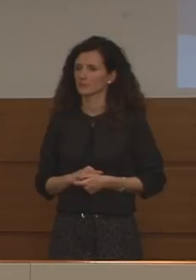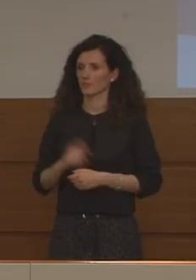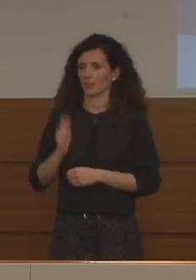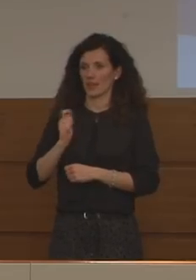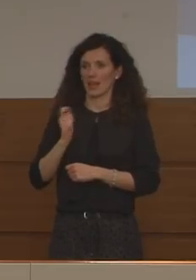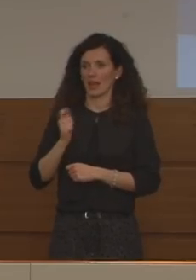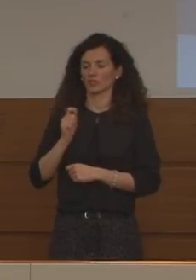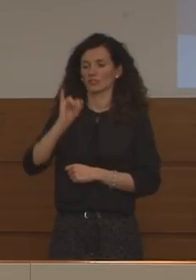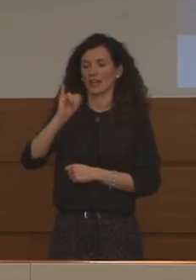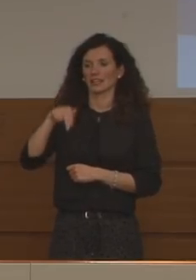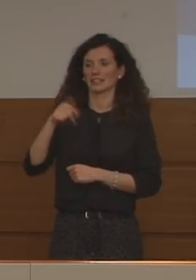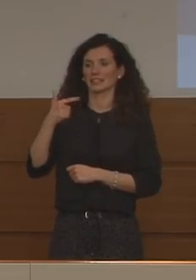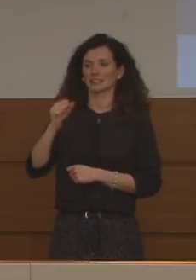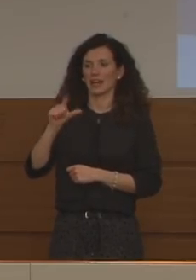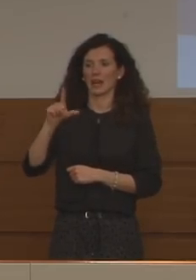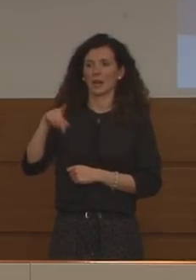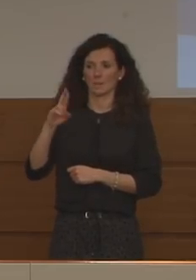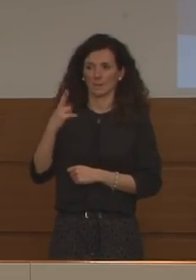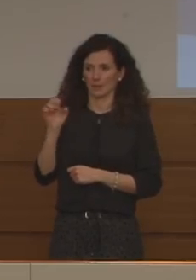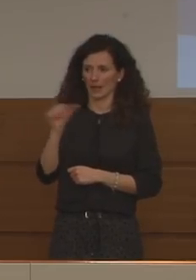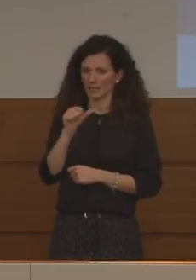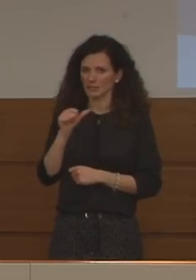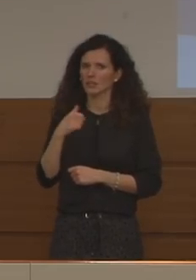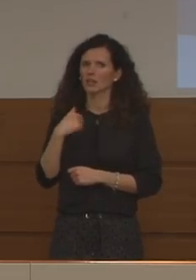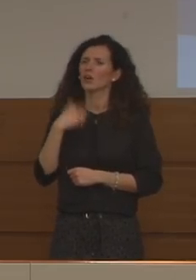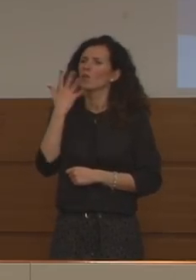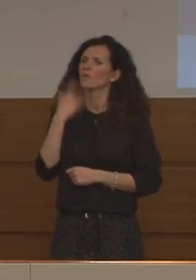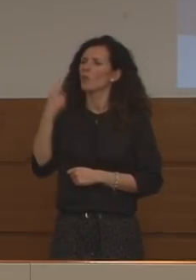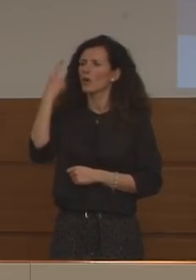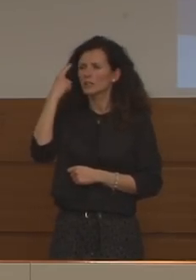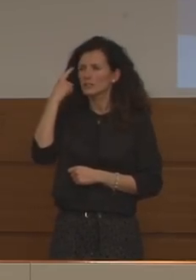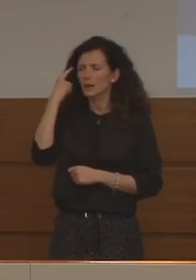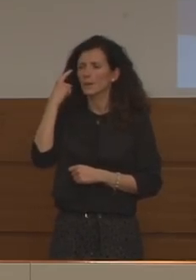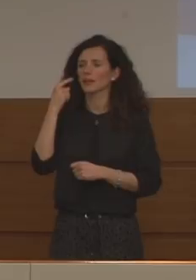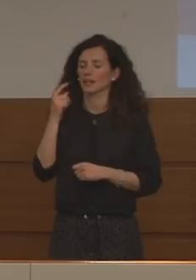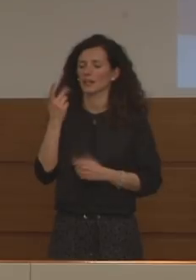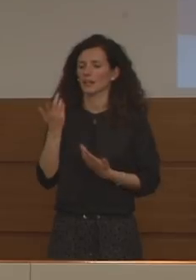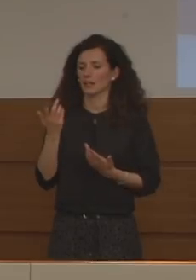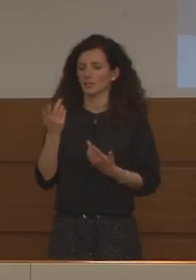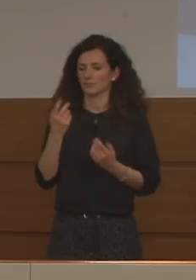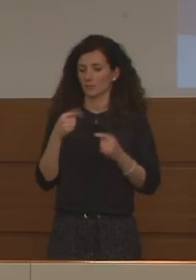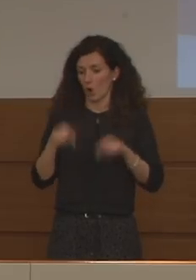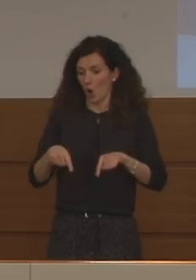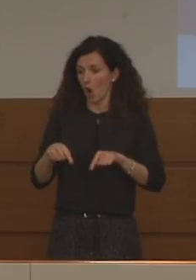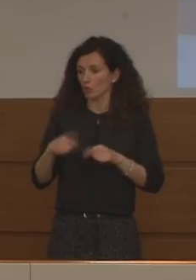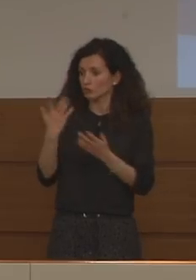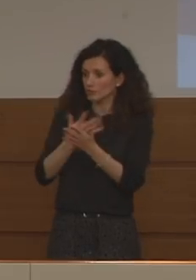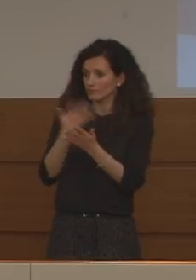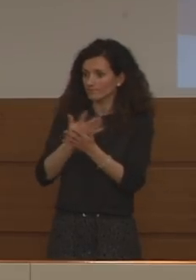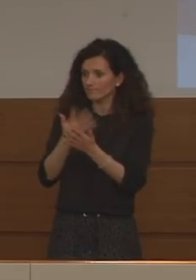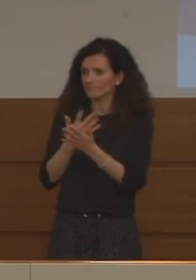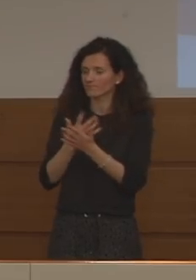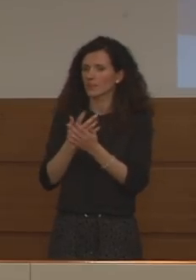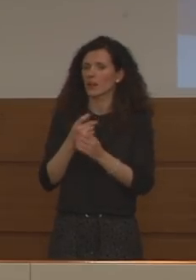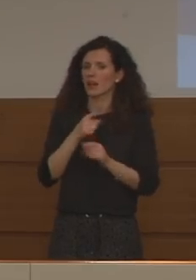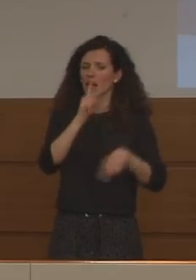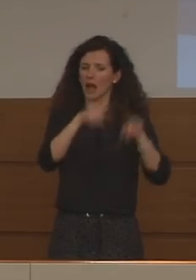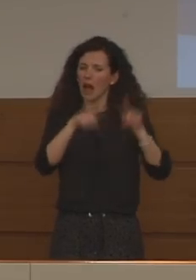Italpress. Volevo sapere anche alla luce delle ultime notizie che sono arrivate oggi dai alcuni contagiati nel campo rom di